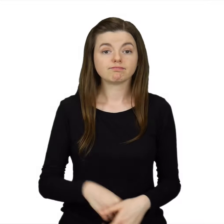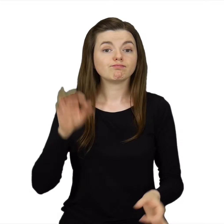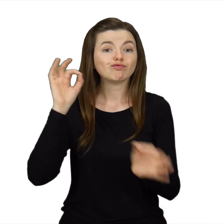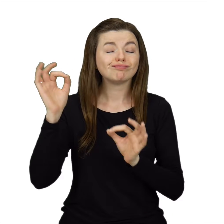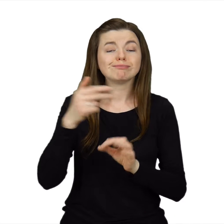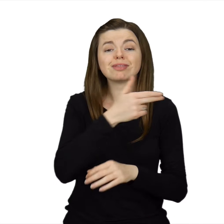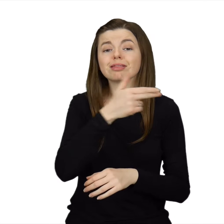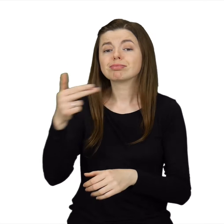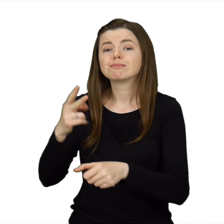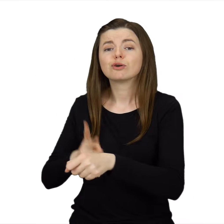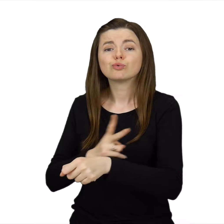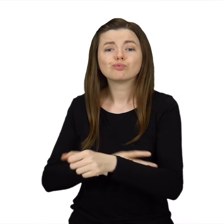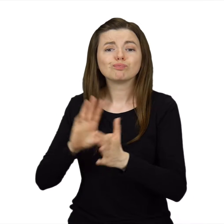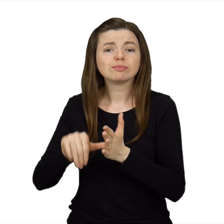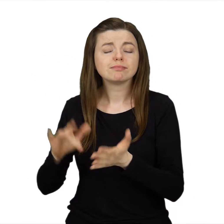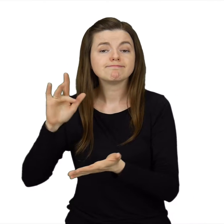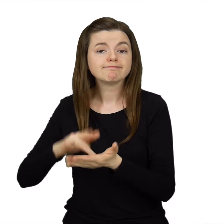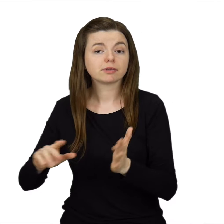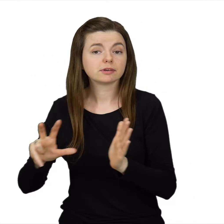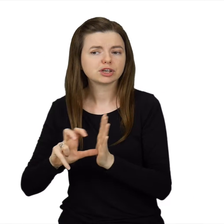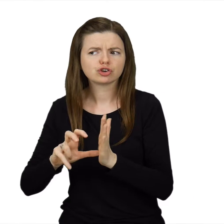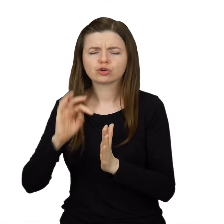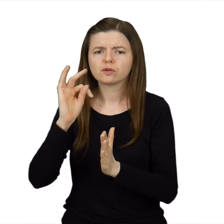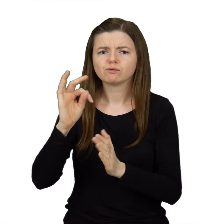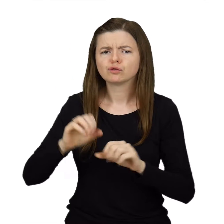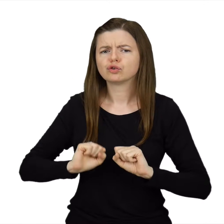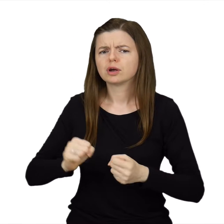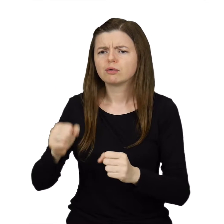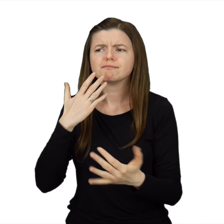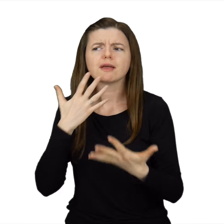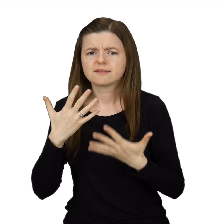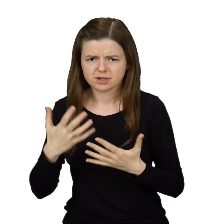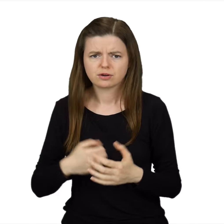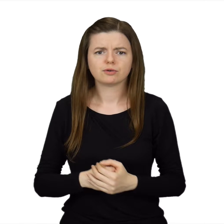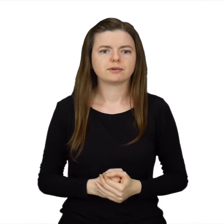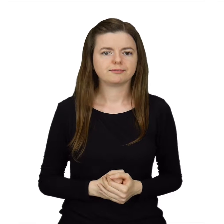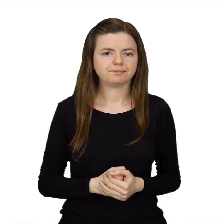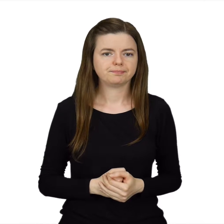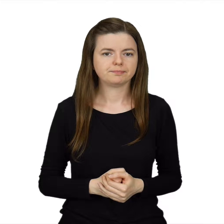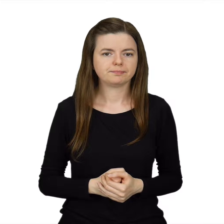Informacja o zakresie działalności Urzędu Miejskiego w Giżycku